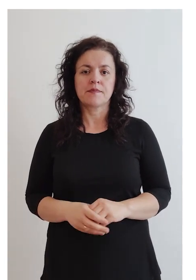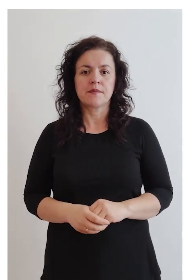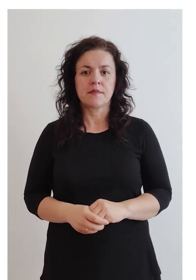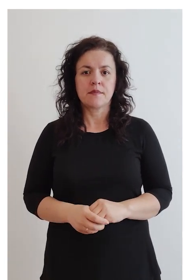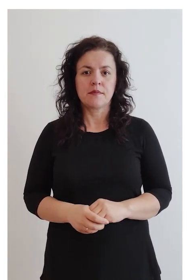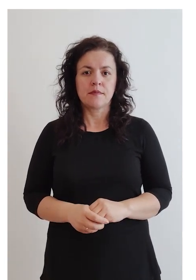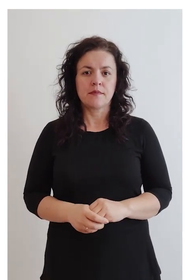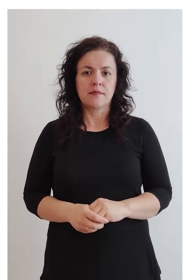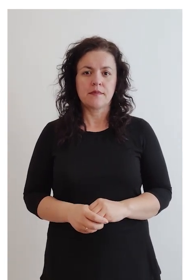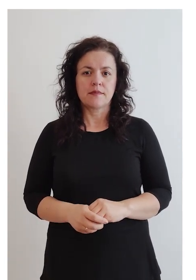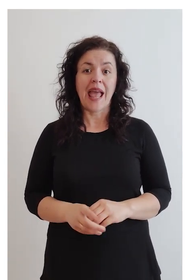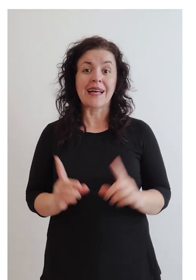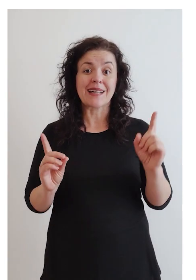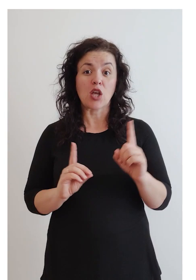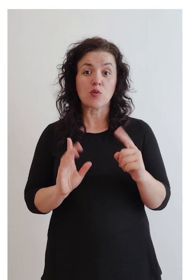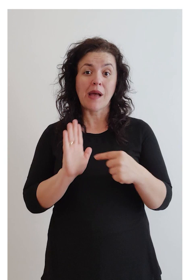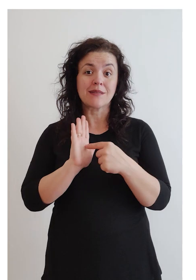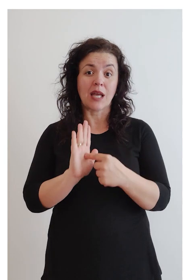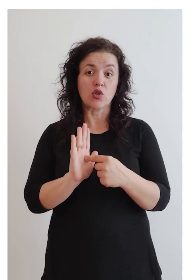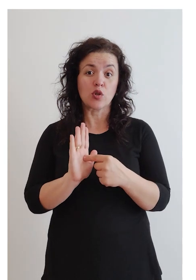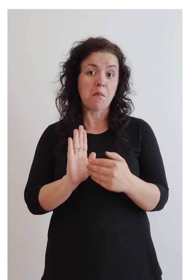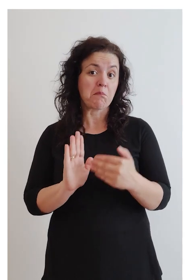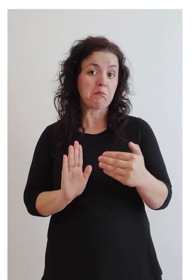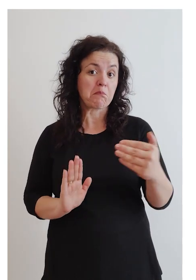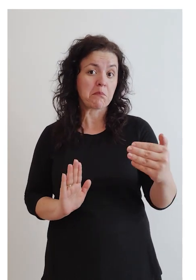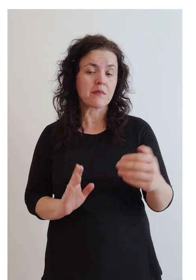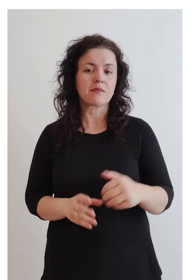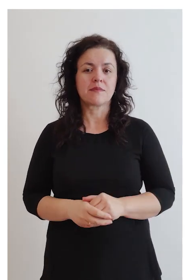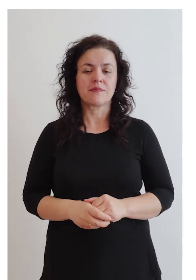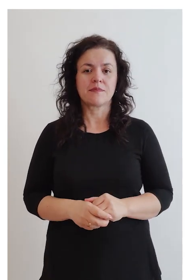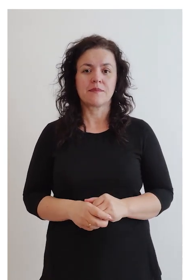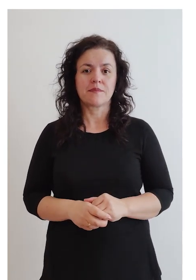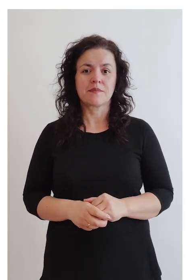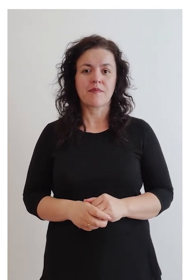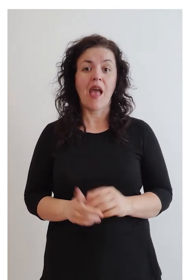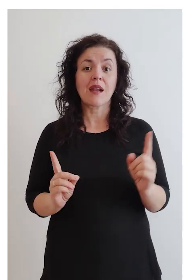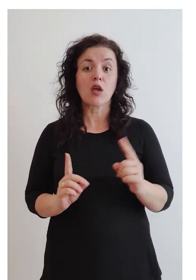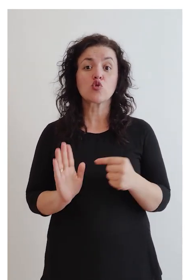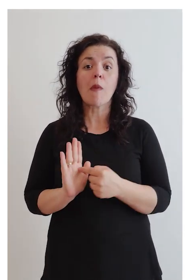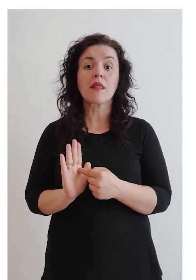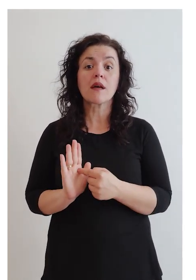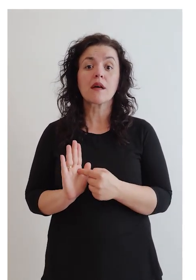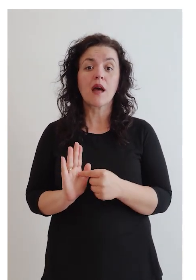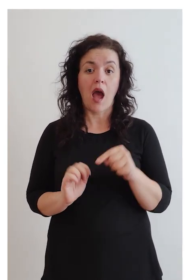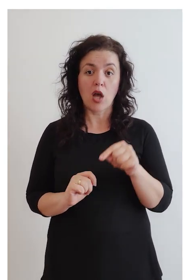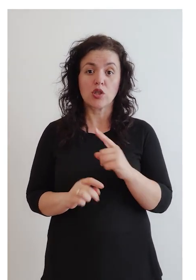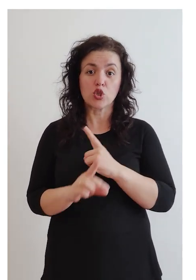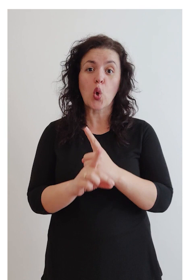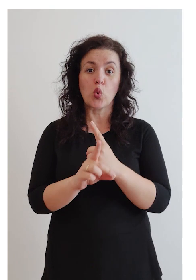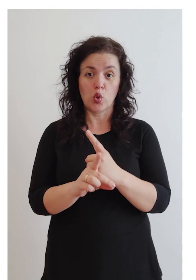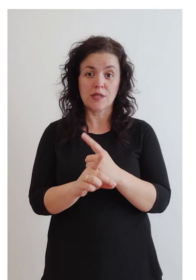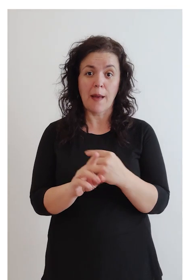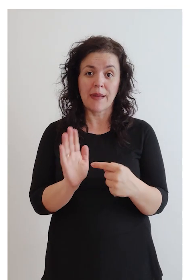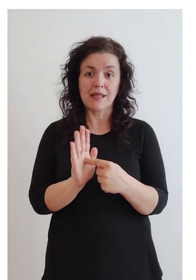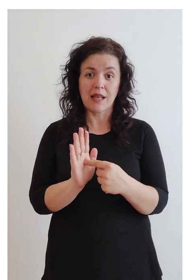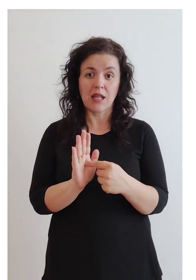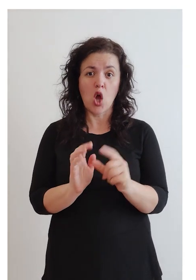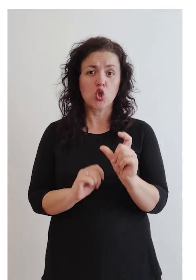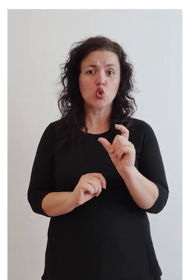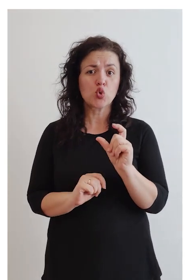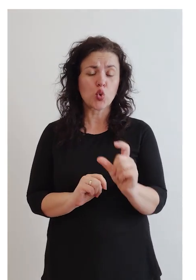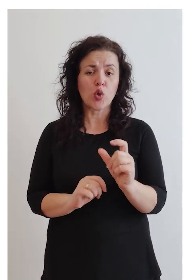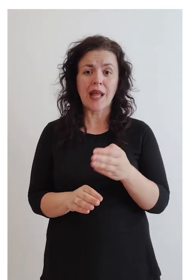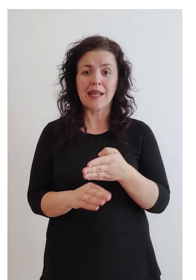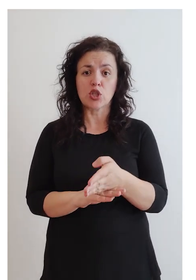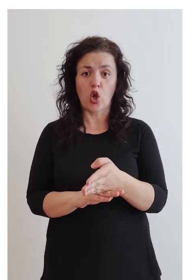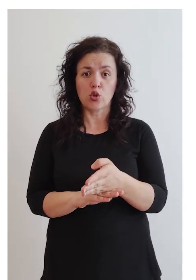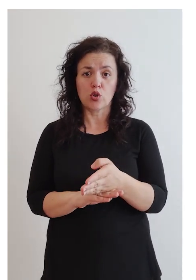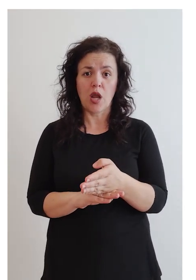Acest curs a prezentat o scurtă introducere în problemele de securitate și siguranță în timpul călătoriilor